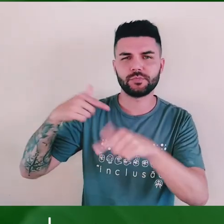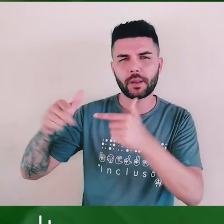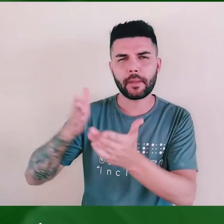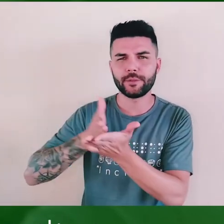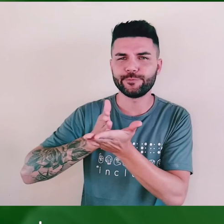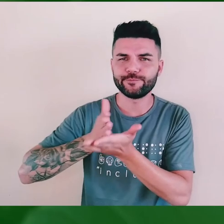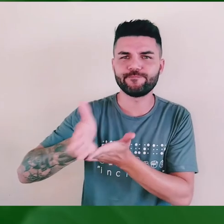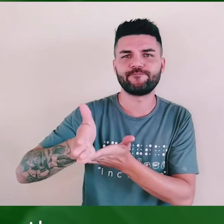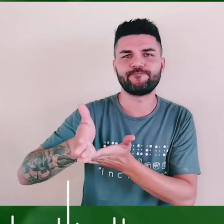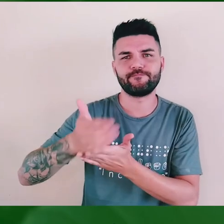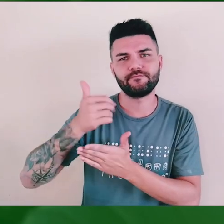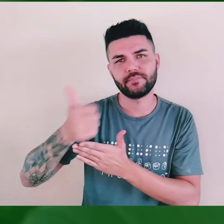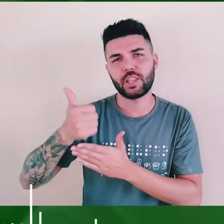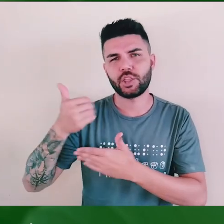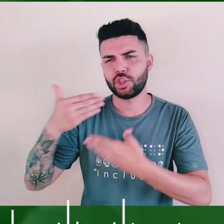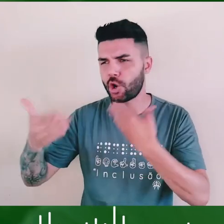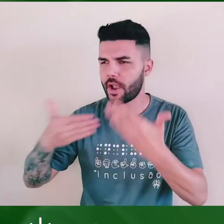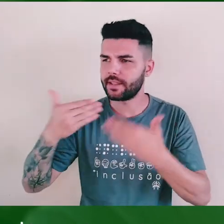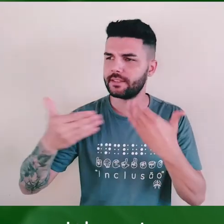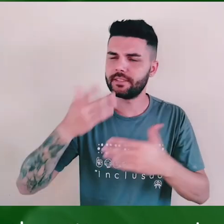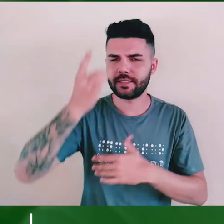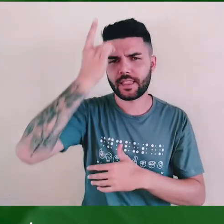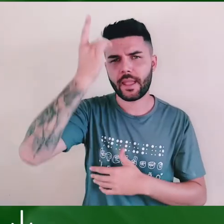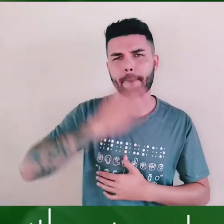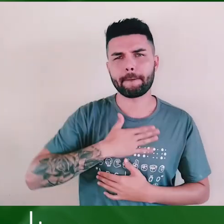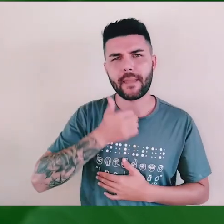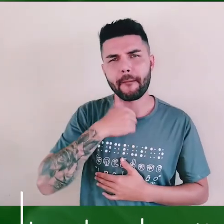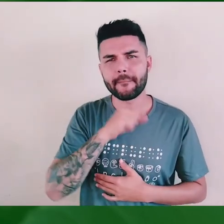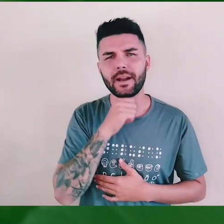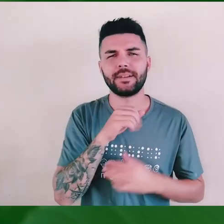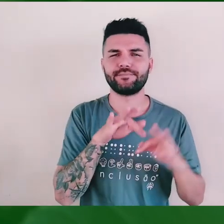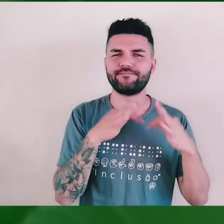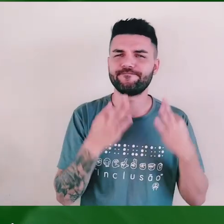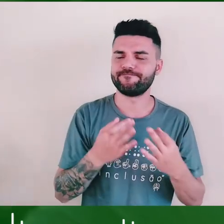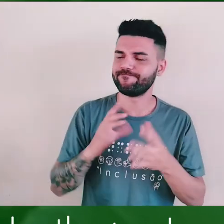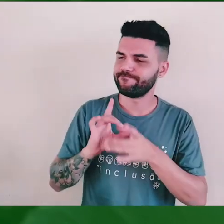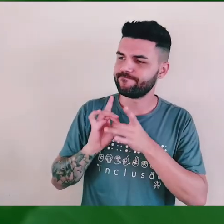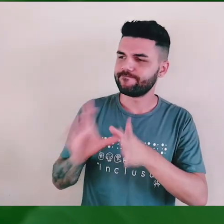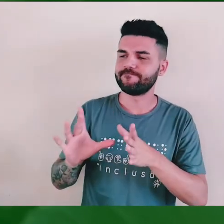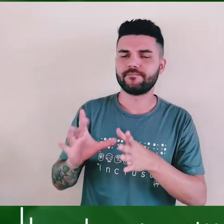contato com minha mãe quando você quiser e podem contar comigo em todos os projetos.